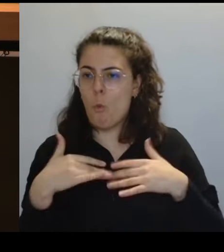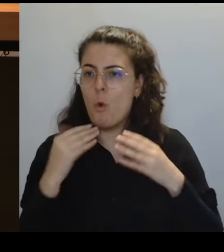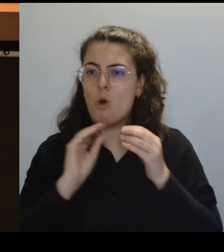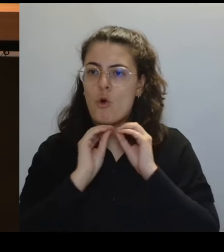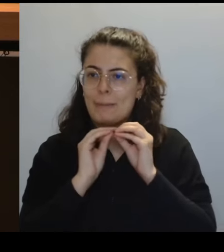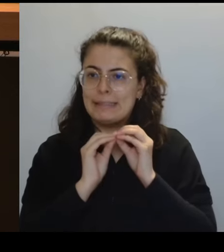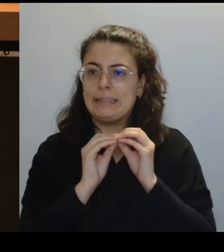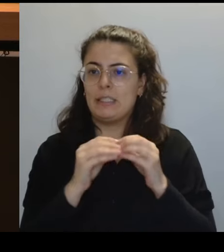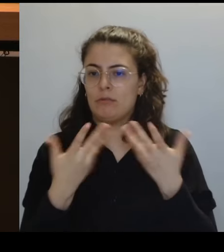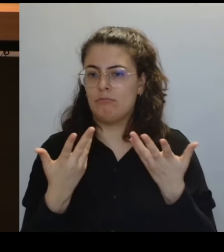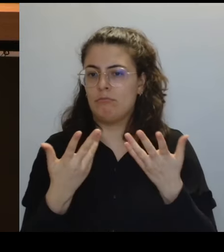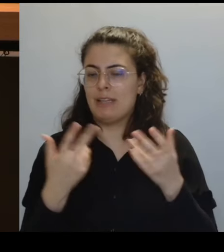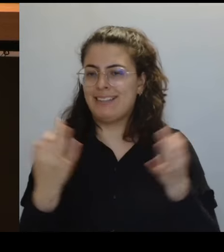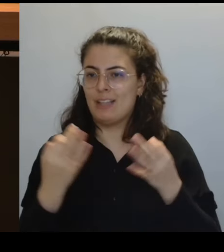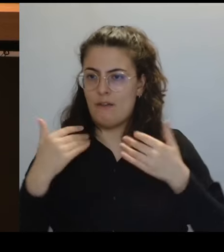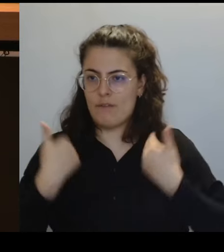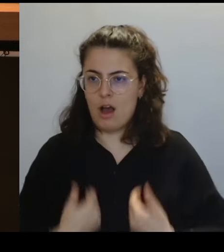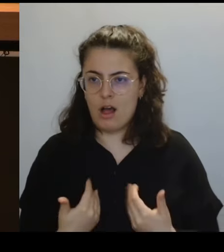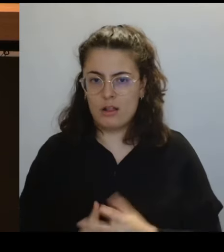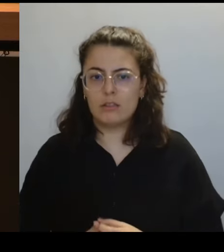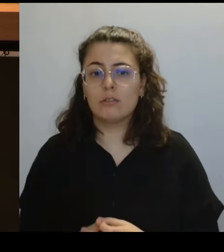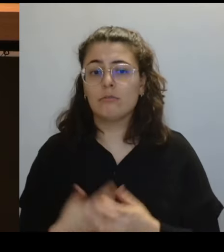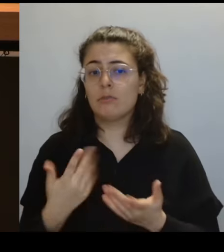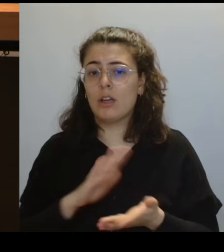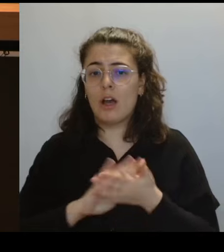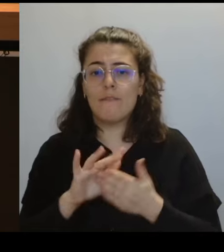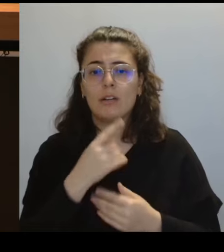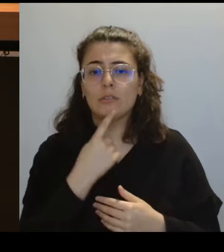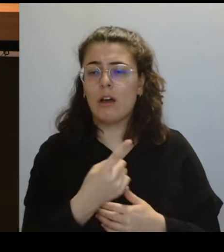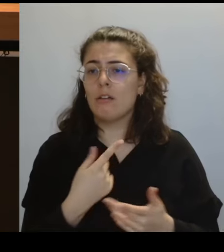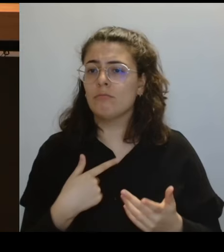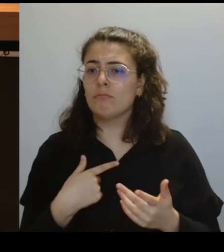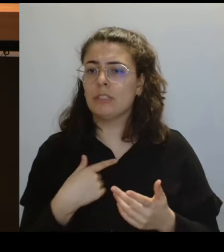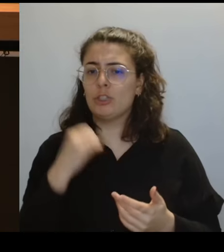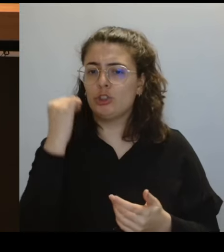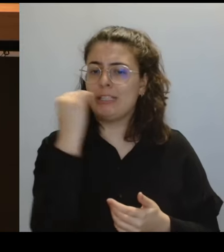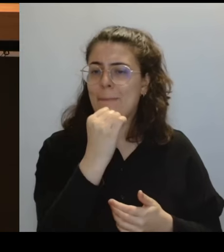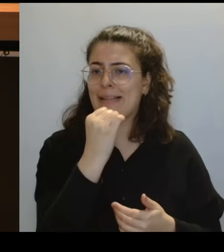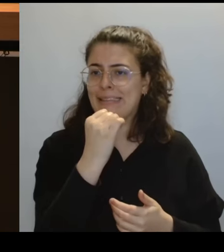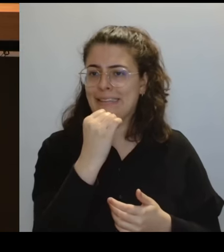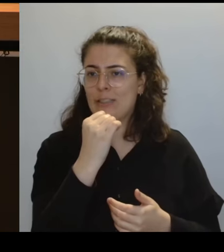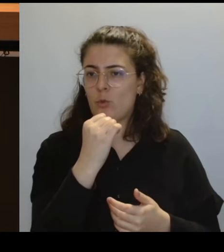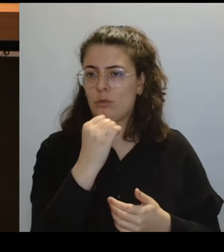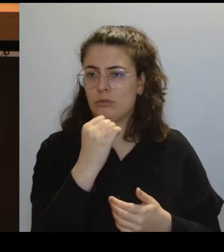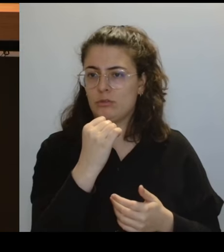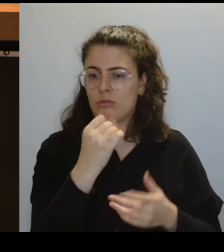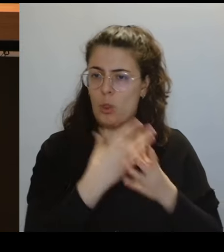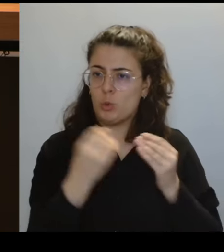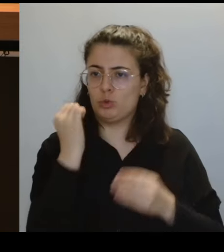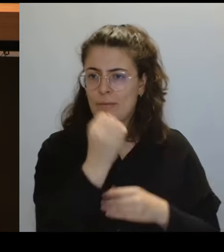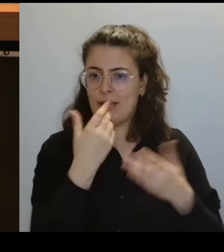zu sagen, wir wollen eine möglichst stigmatisierungsfreie Lösung, damit niemand sich bei Kontrollen outen muss.